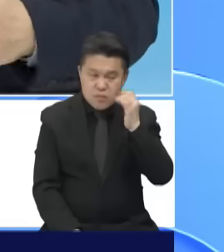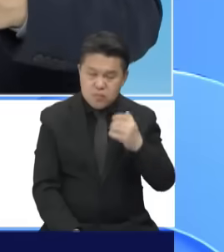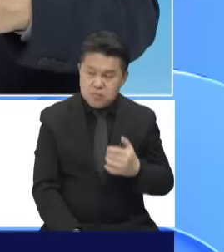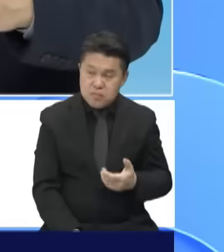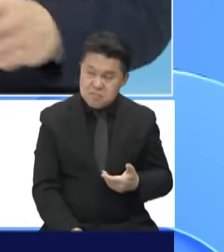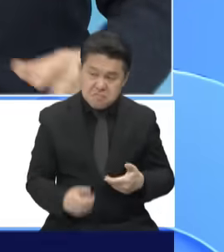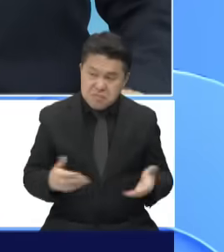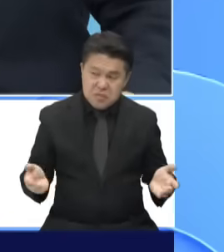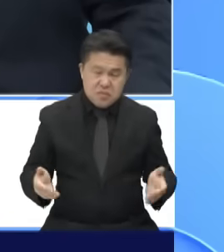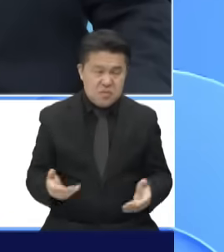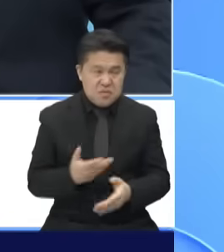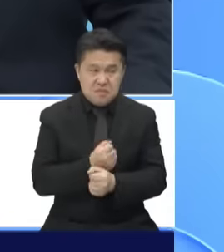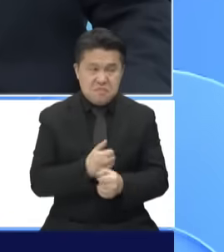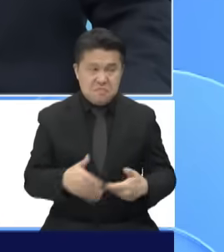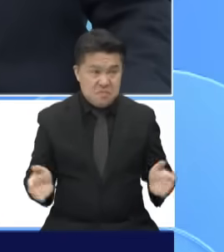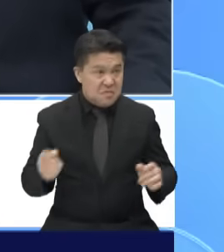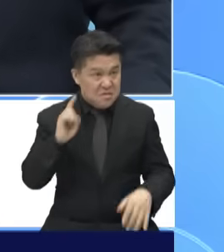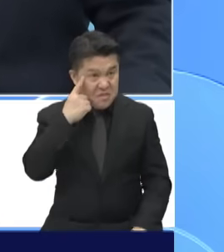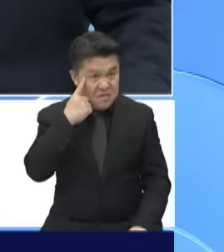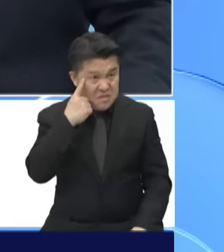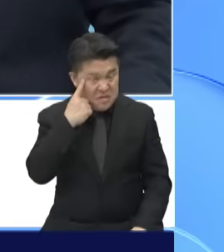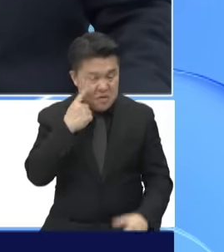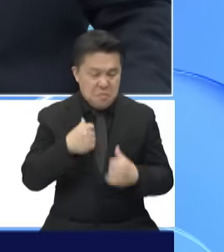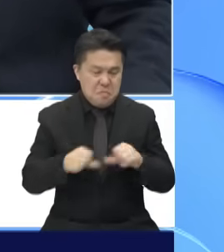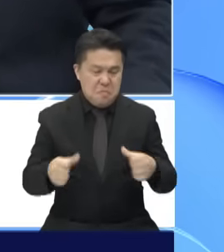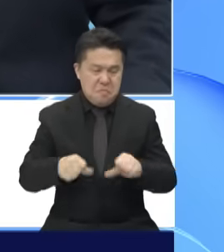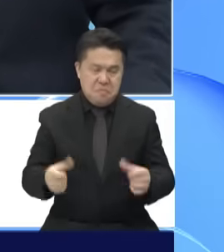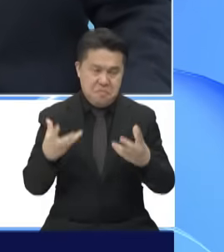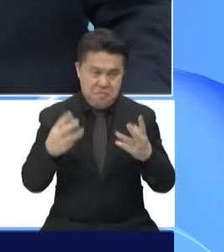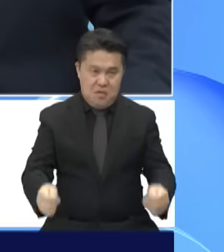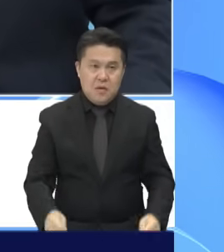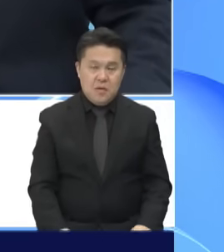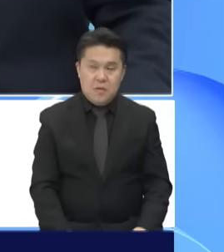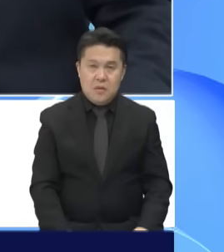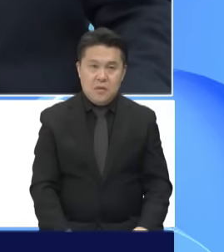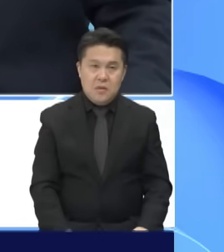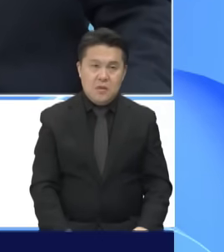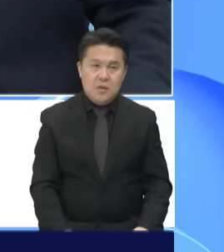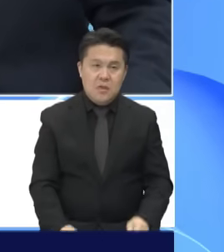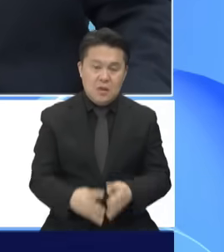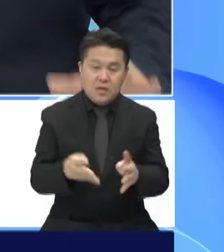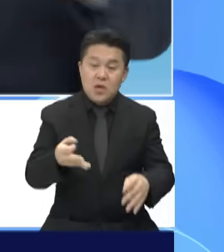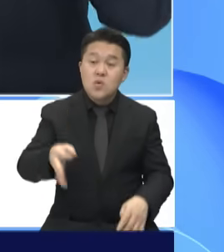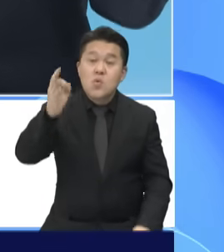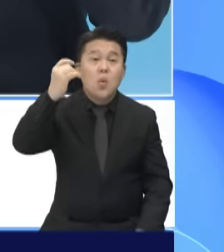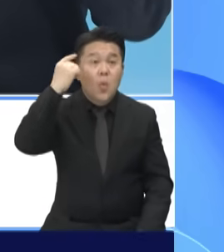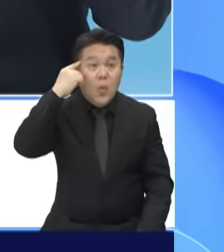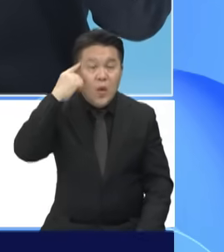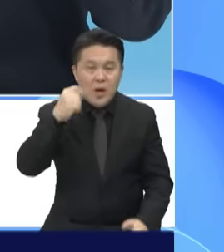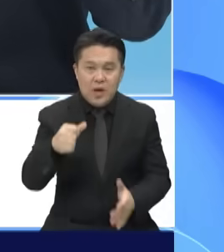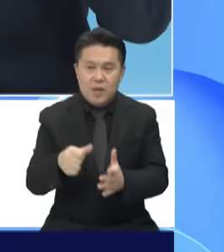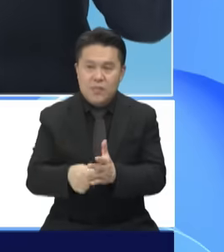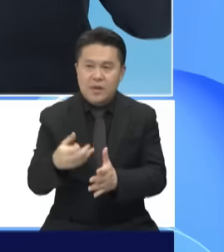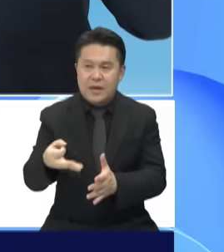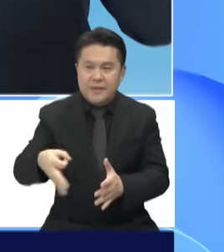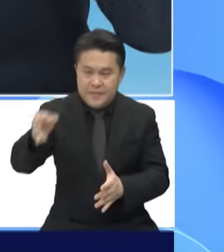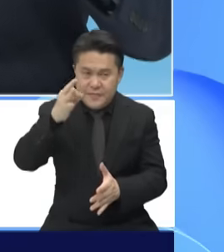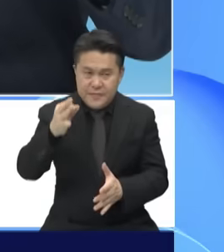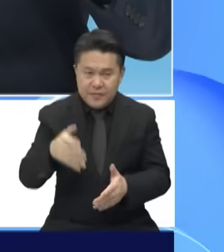계약할까라고 해서 미분양이 나오고 있는 거고요. 그러면 왜 이렇게 분양가가 오르겠나. 일단 원자재 가격들, 공사비 자체가 최근